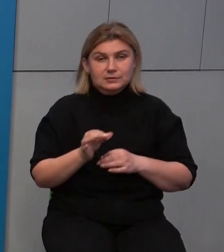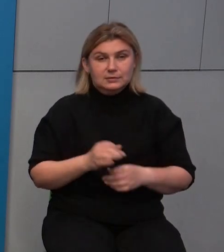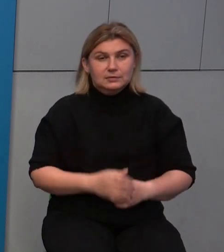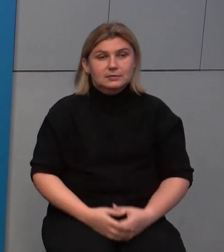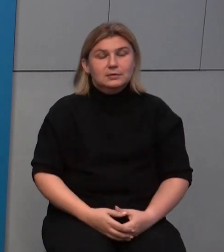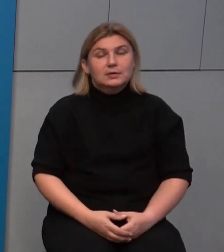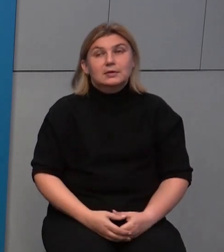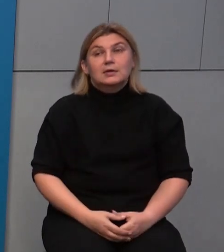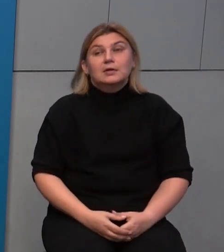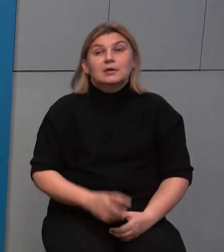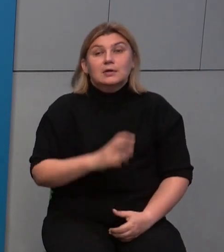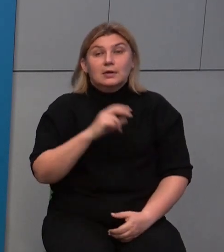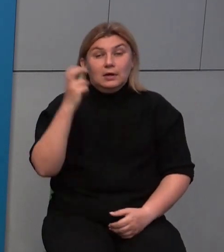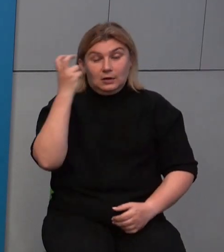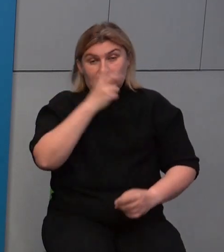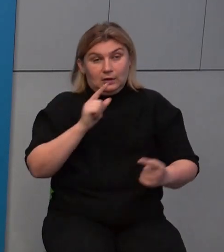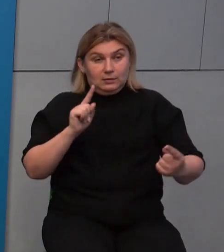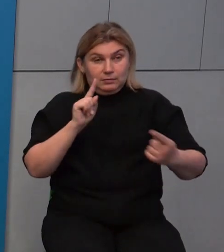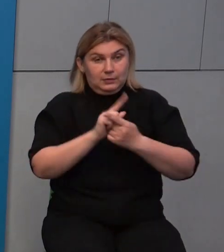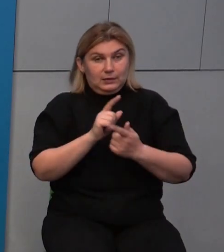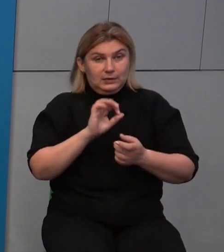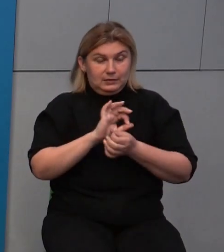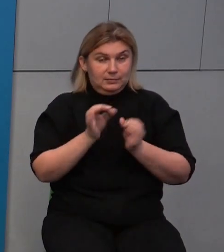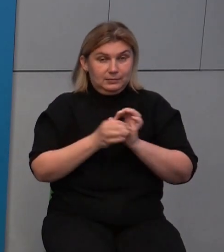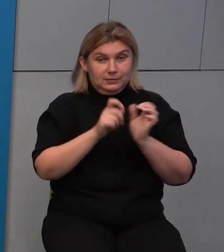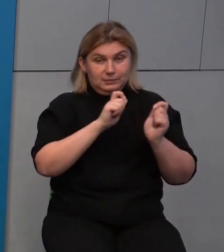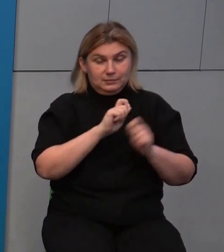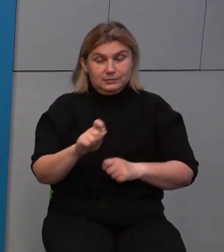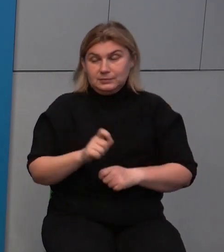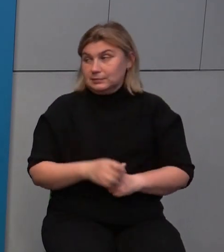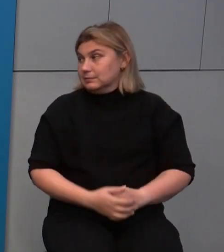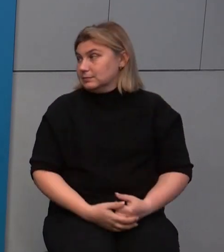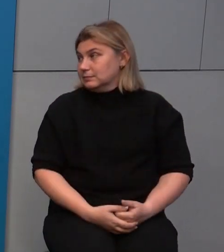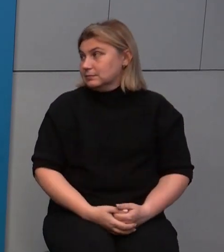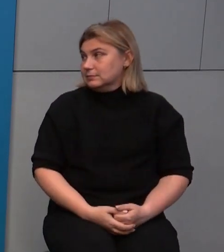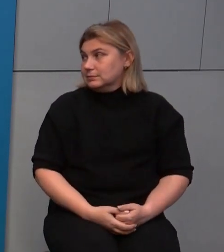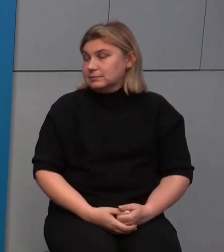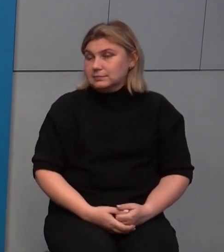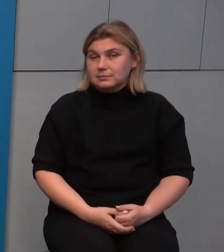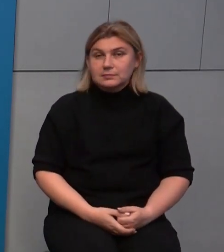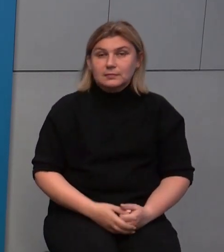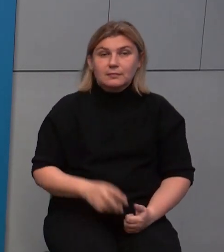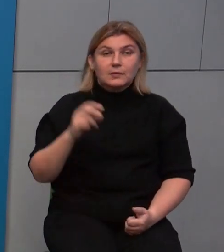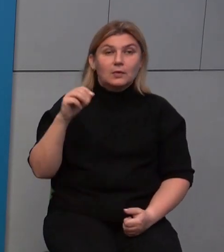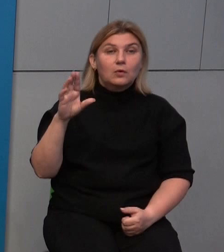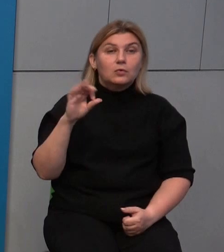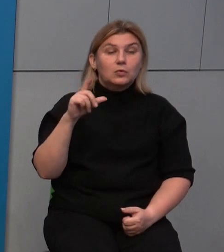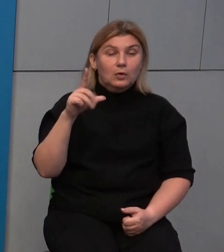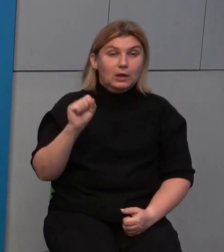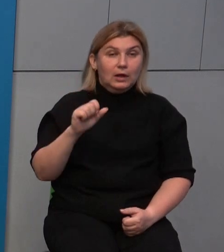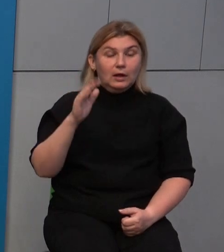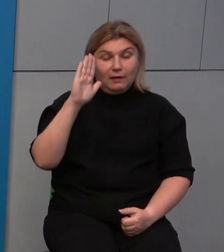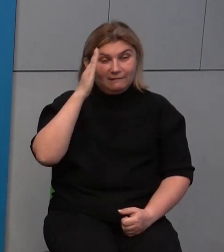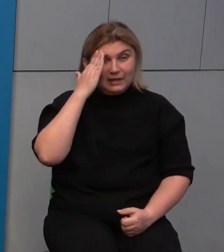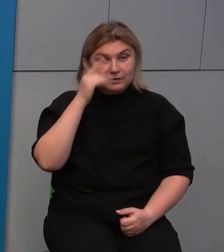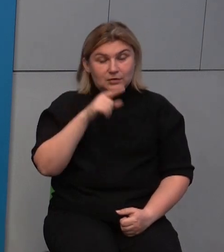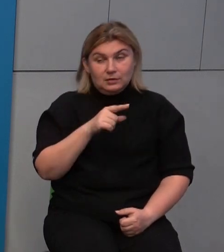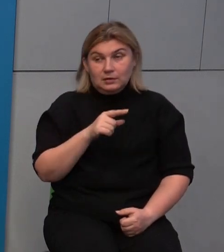To mogłoby być ciekawe spotkanie, gdyby jednak przyjechał. Tak, to prawda. Ursula Le Guin na przykład, która już wiedziała, bo uczestniczyła